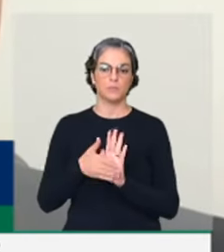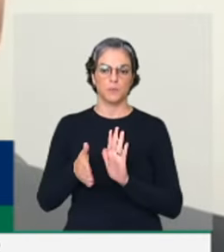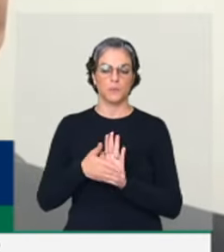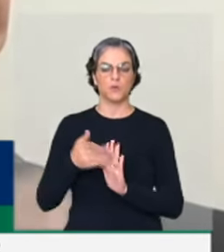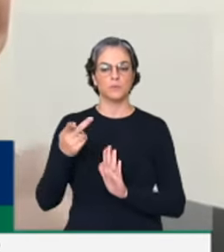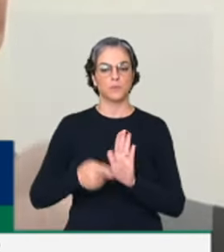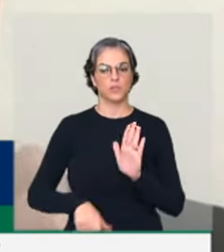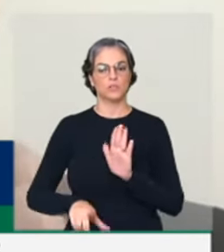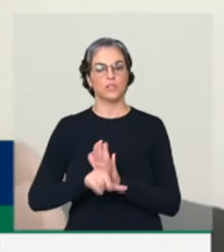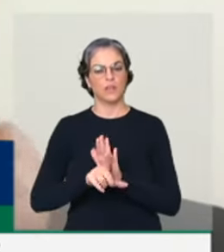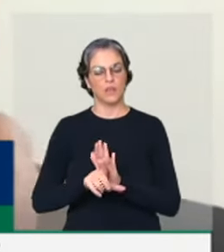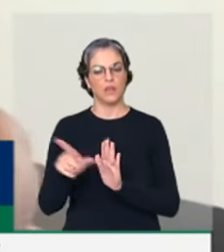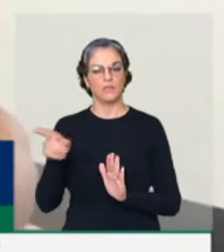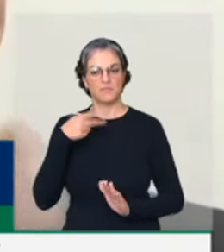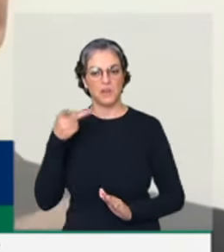DA LETRA... EU QUERO DIZER QUE... QUE A PRIMEIRA